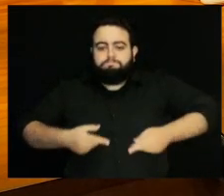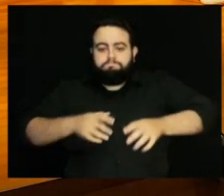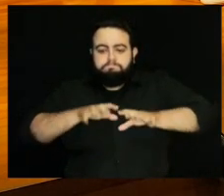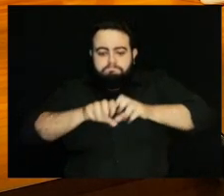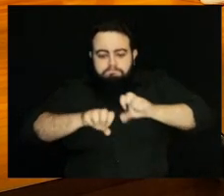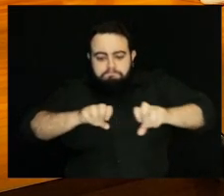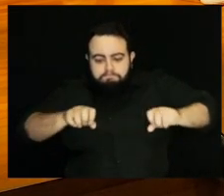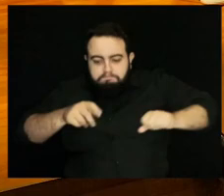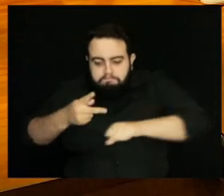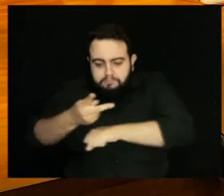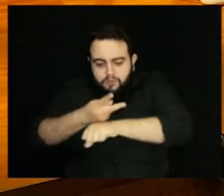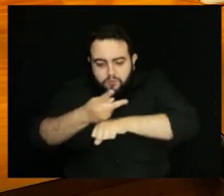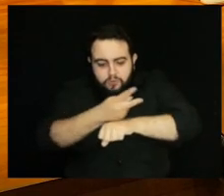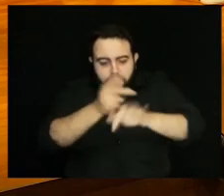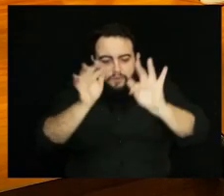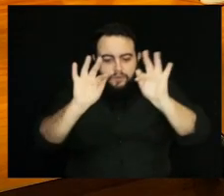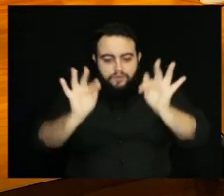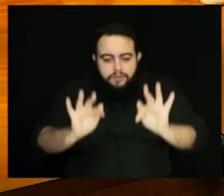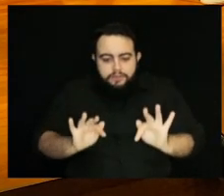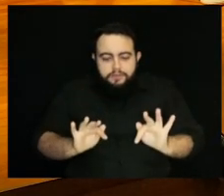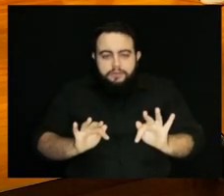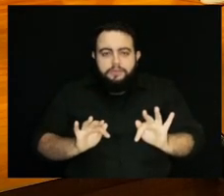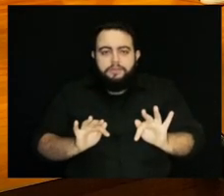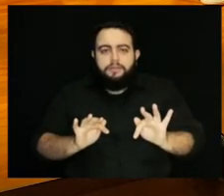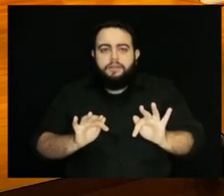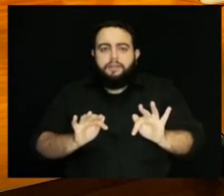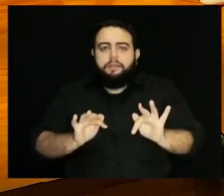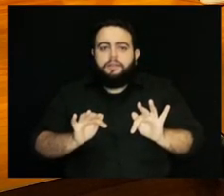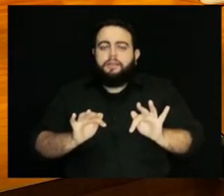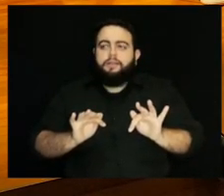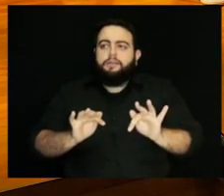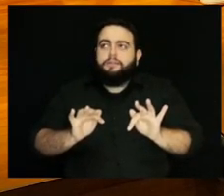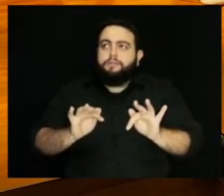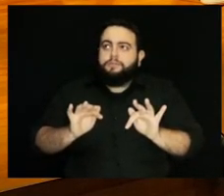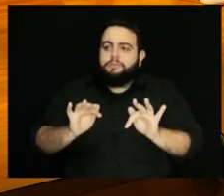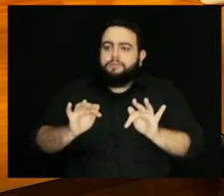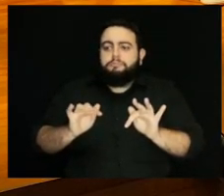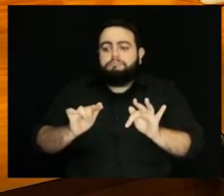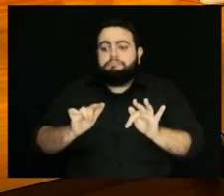felicidade, combate pior que